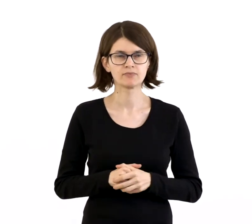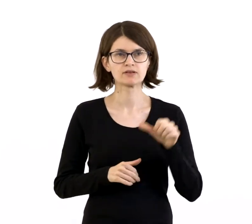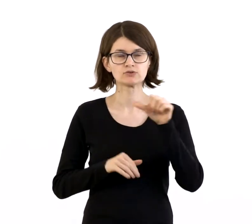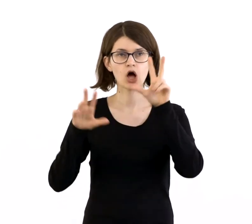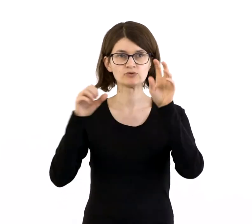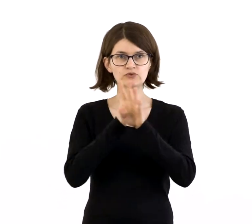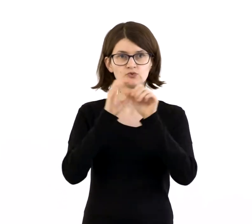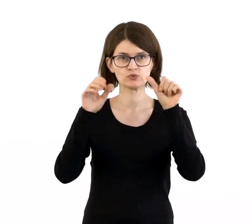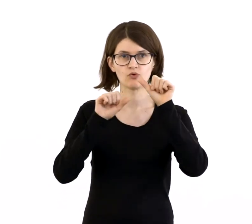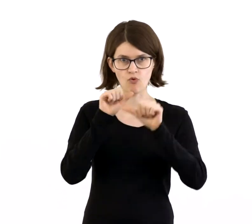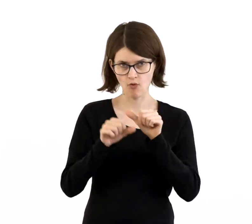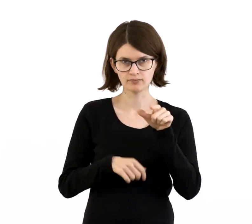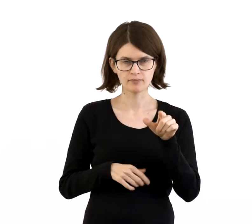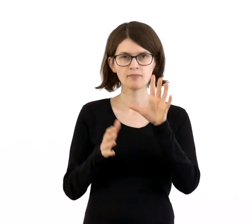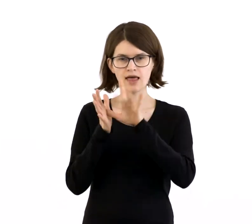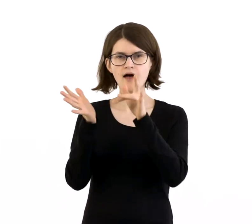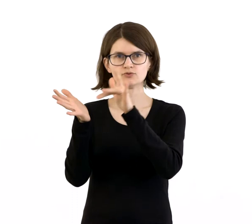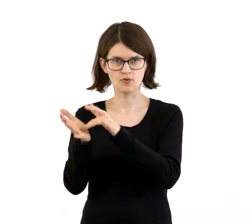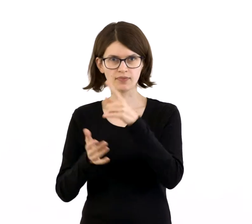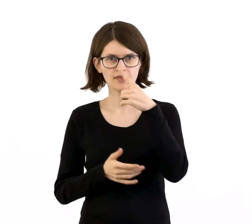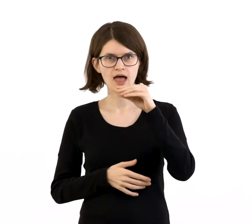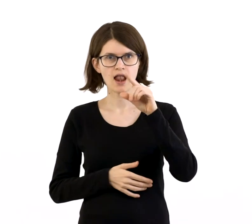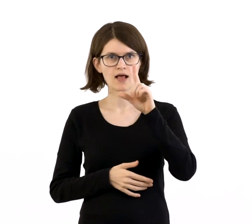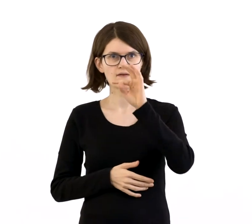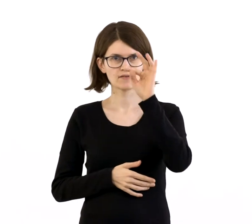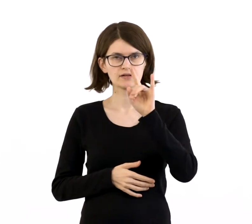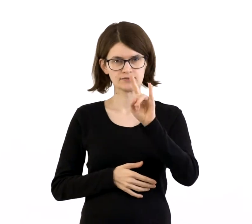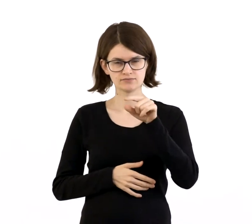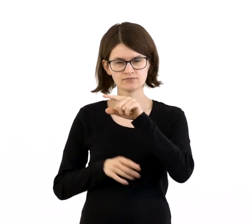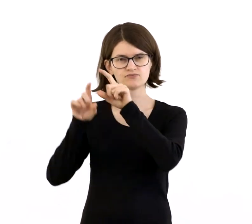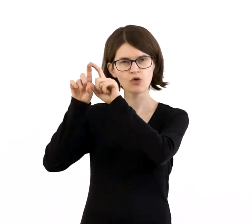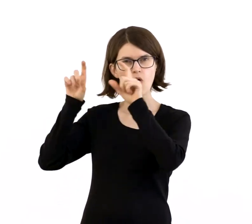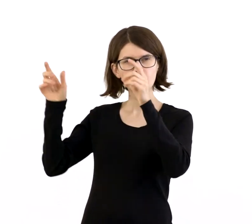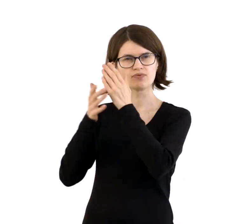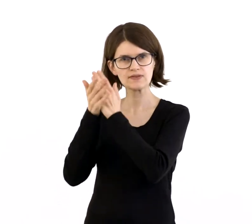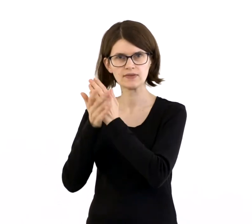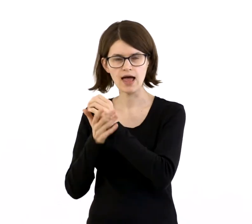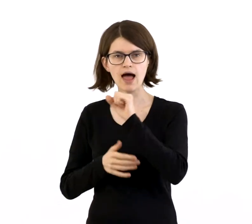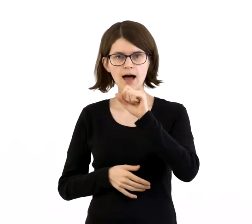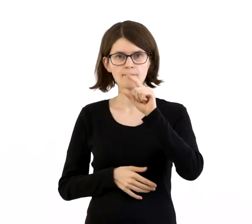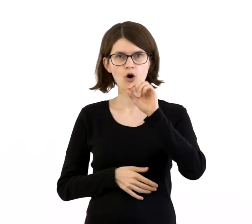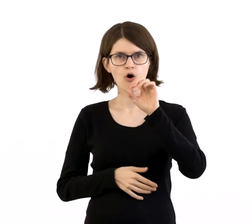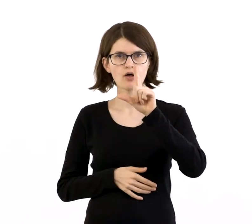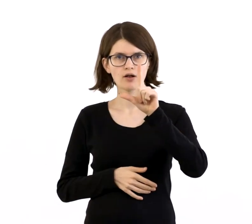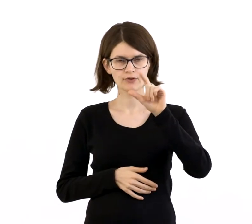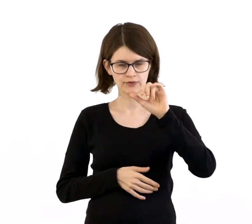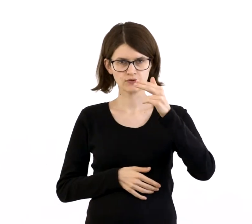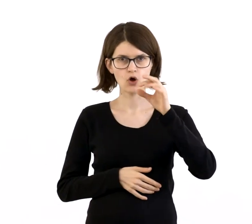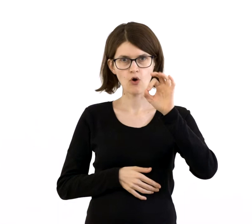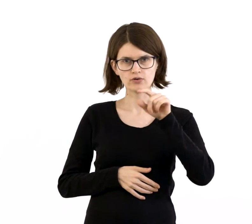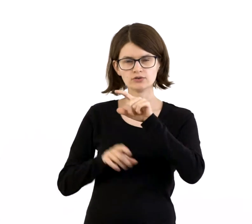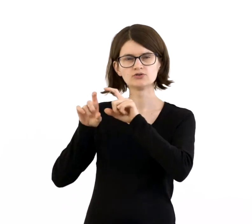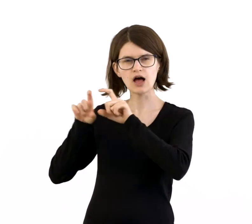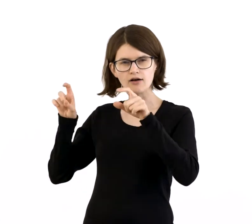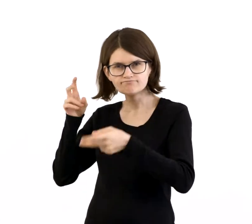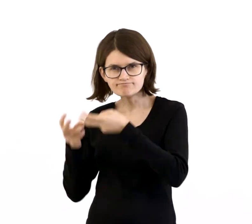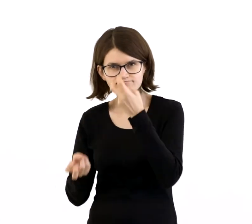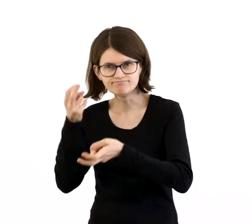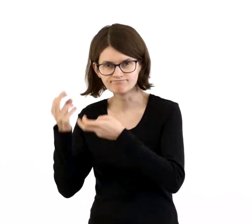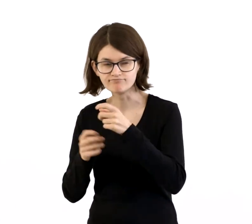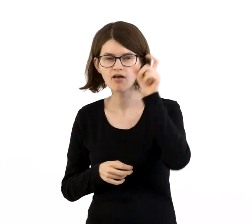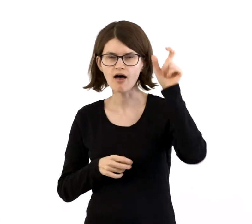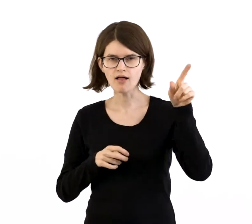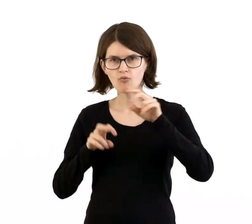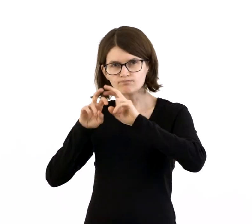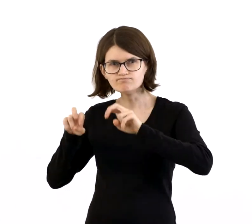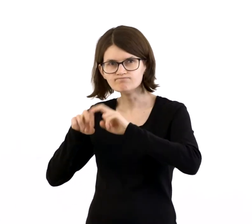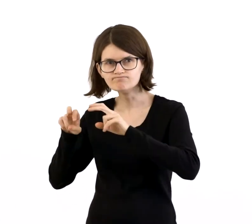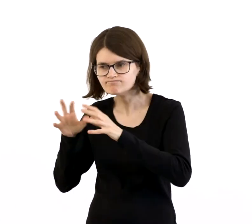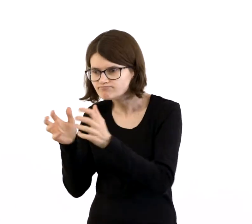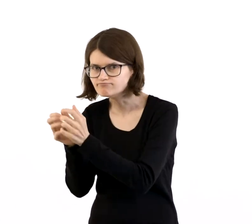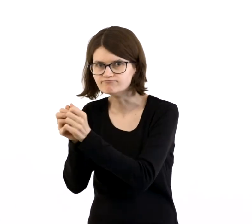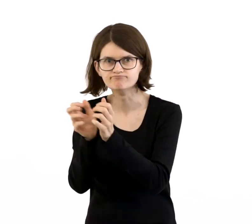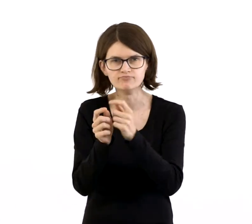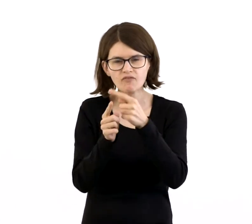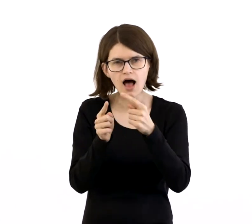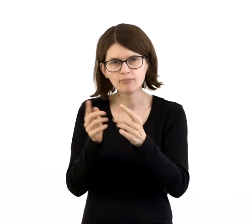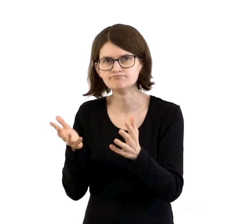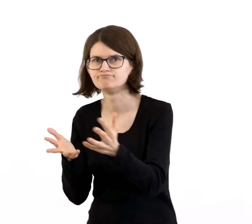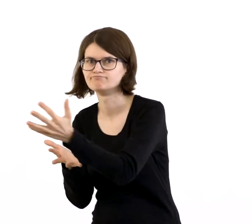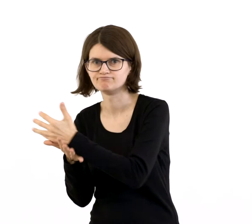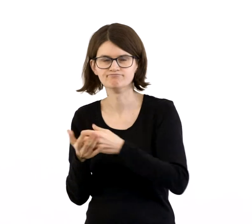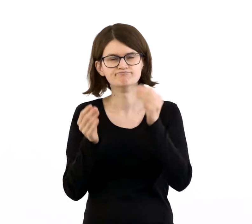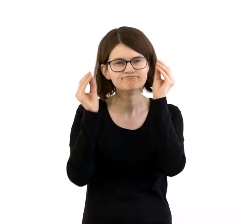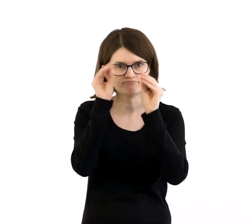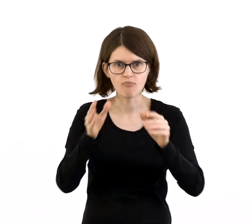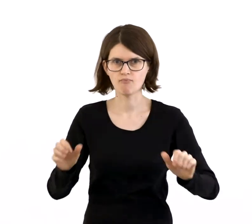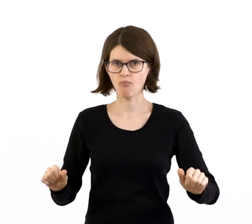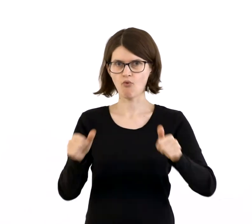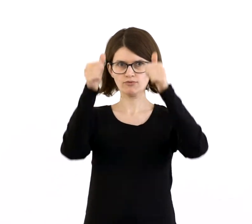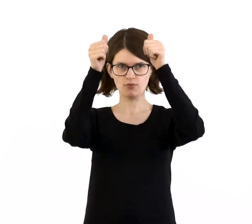złożonego z fragmentów odkrytych w 1896 r. w świątyni Apollina w Delfach, w czasie wykopalisk archeologicznych.